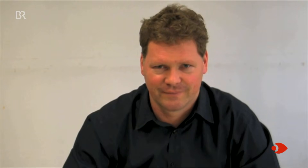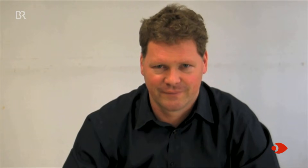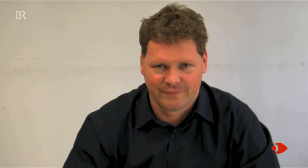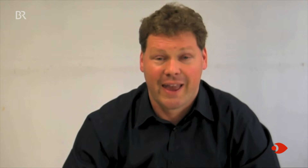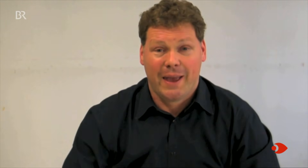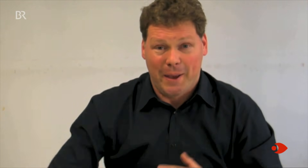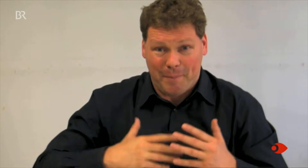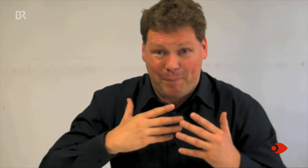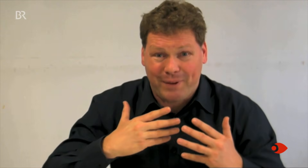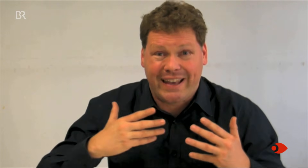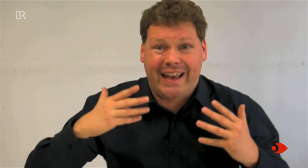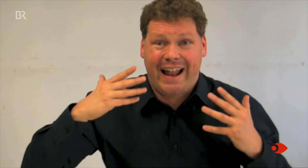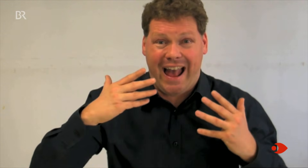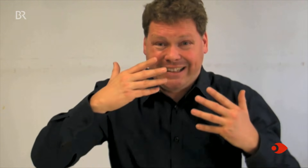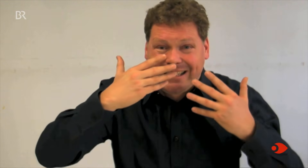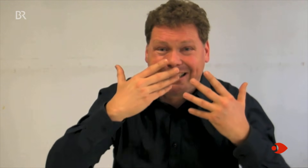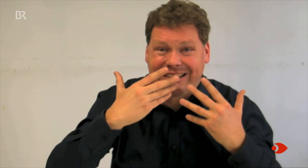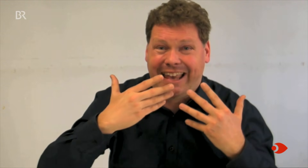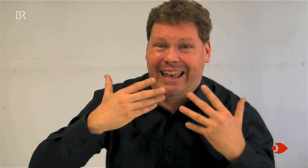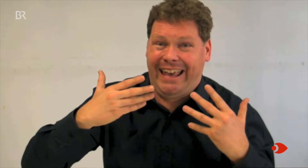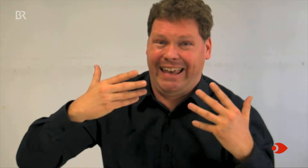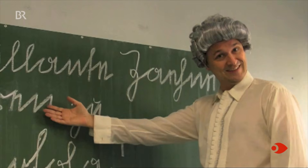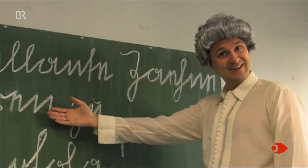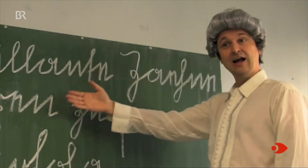Brillante ...